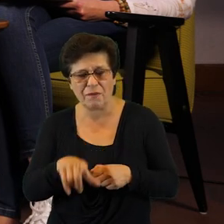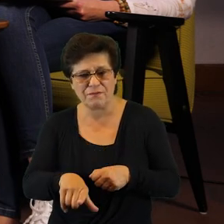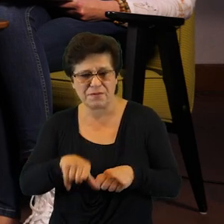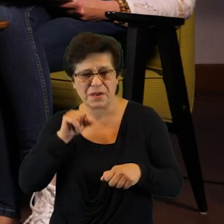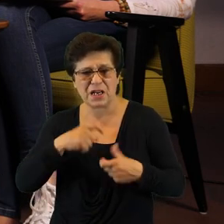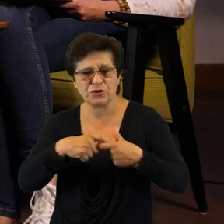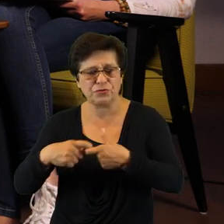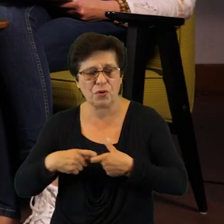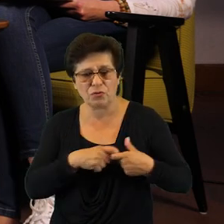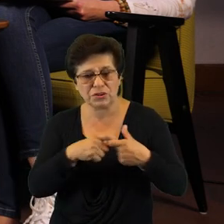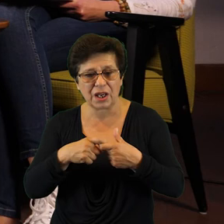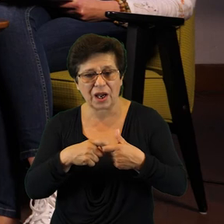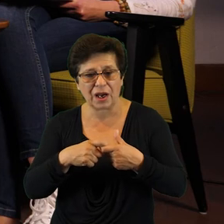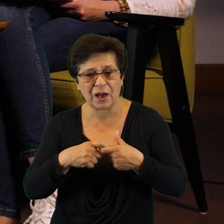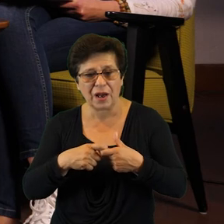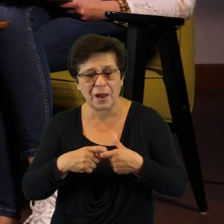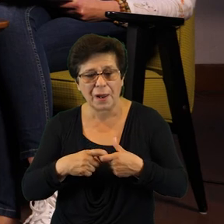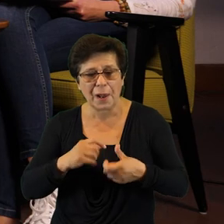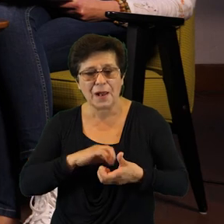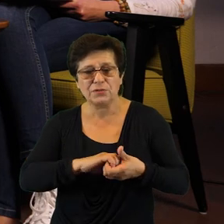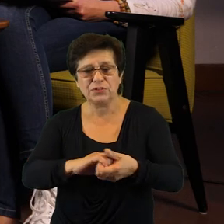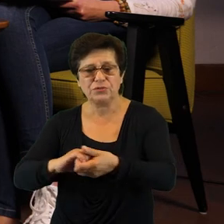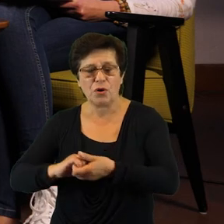Na krótko, na trzy lata, na jedną kadencję,